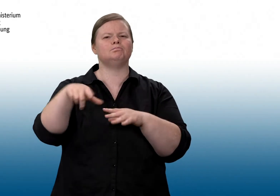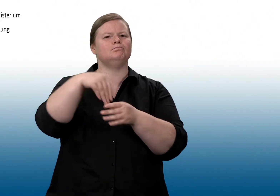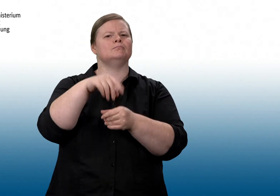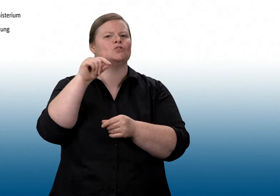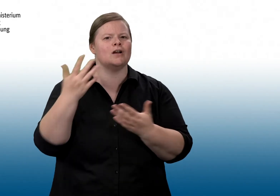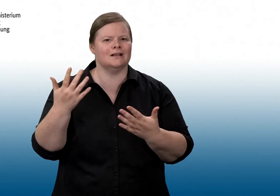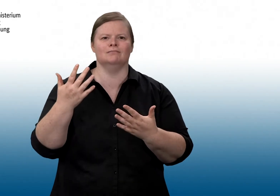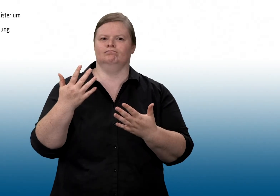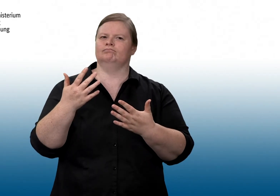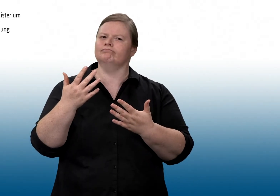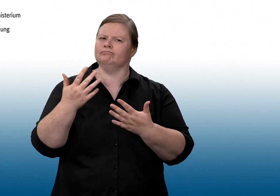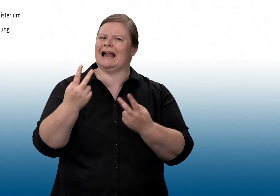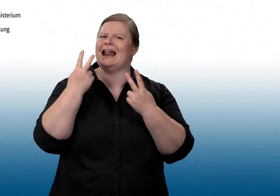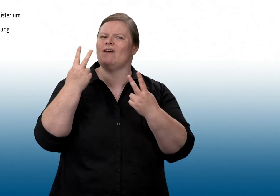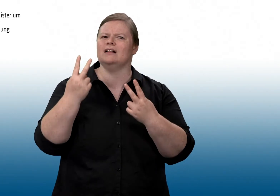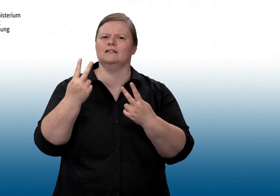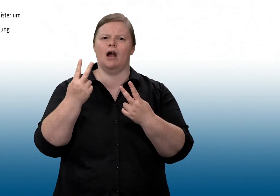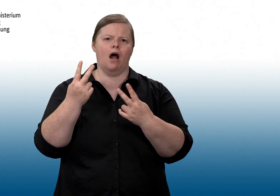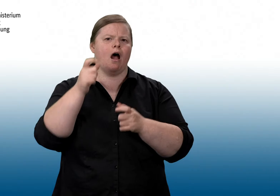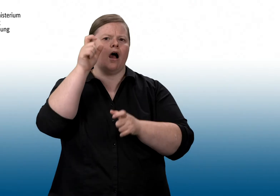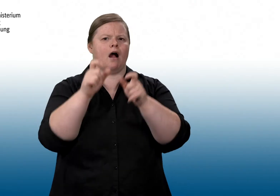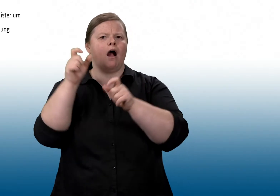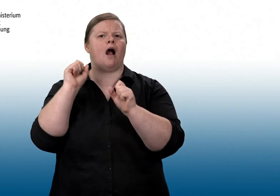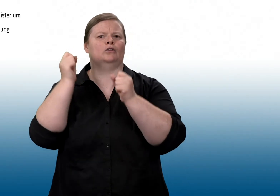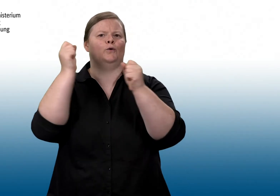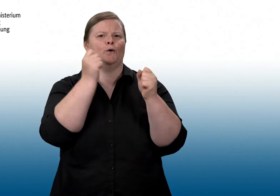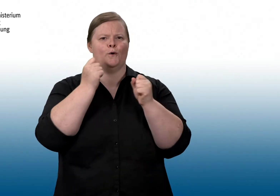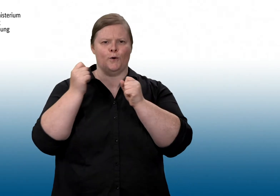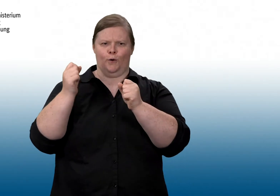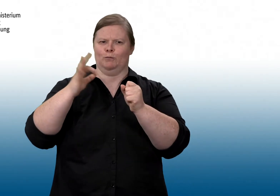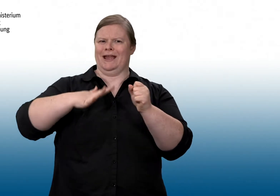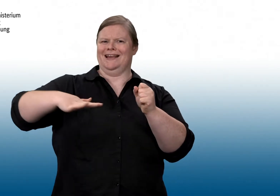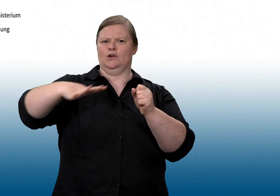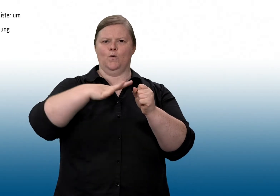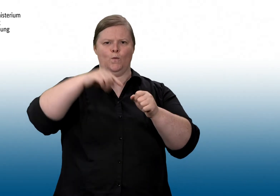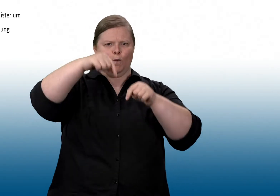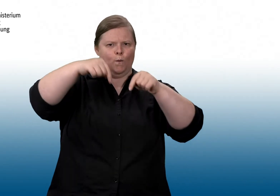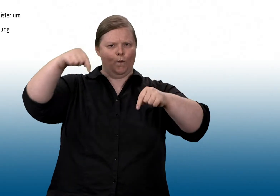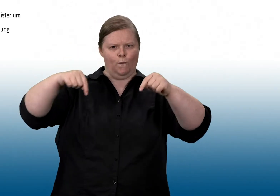Darin schließen sich relevante Akteure einer Region